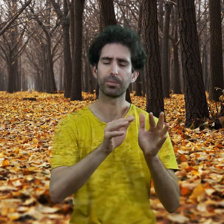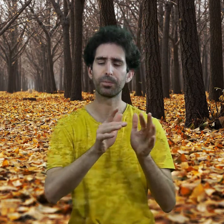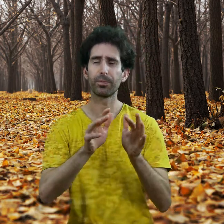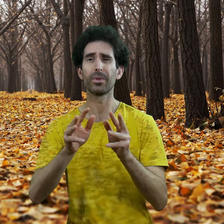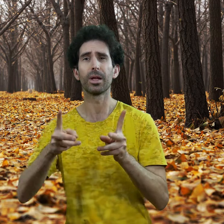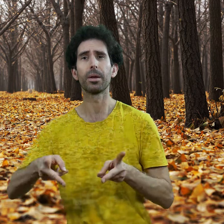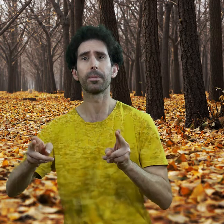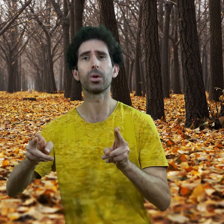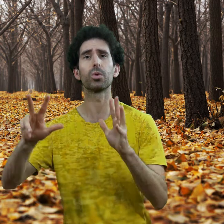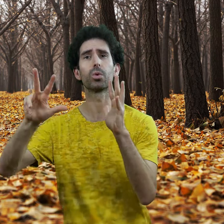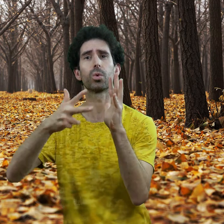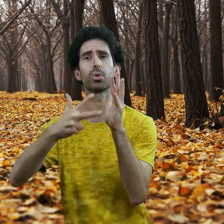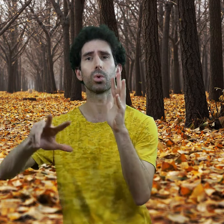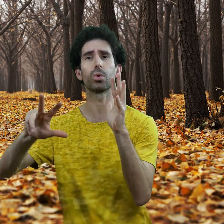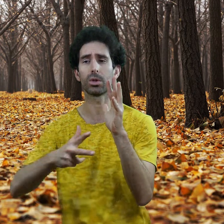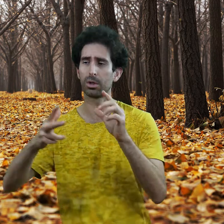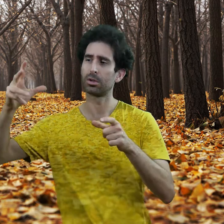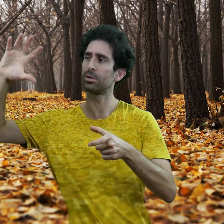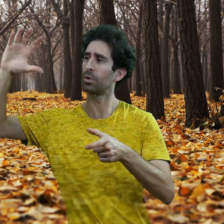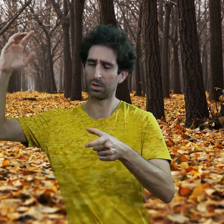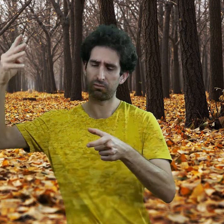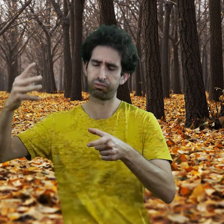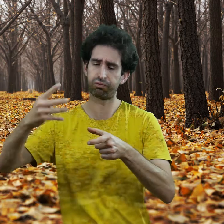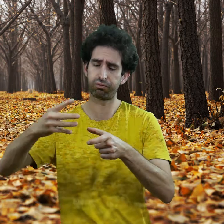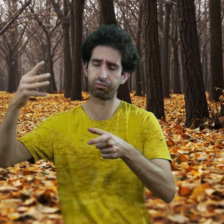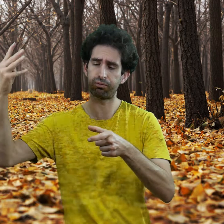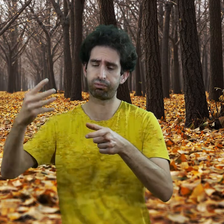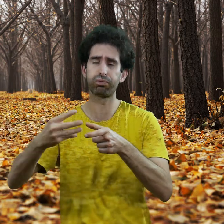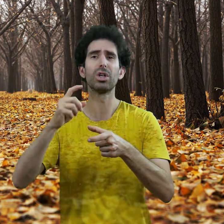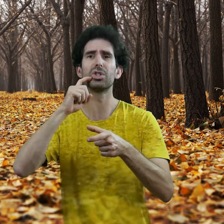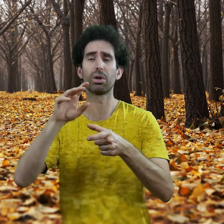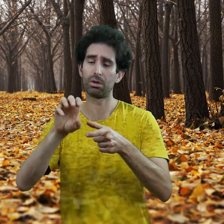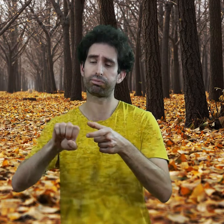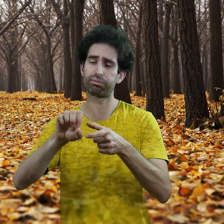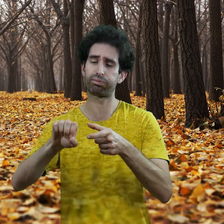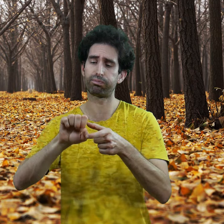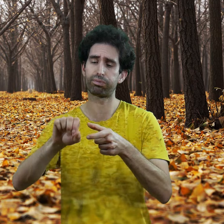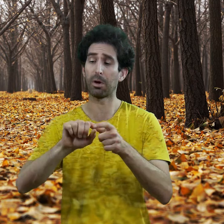Puis, en automne, l'énergie lumineuse du soleil est plus faible et moins de sucre est fabriqué.